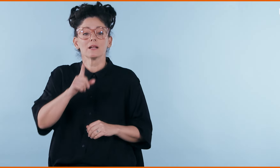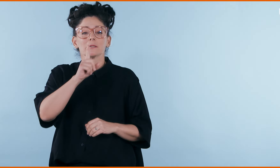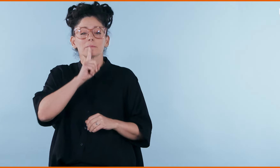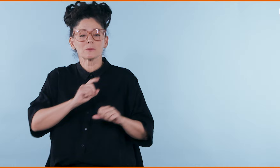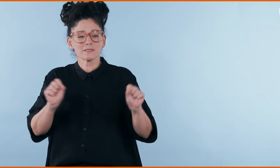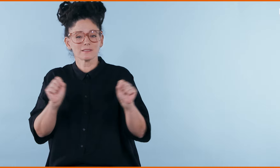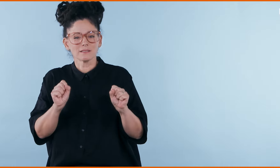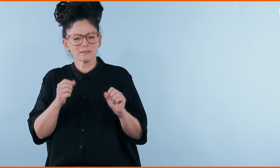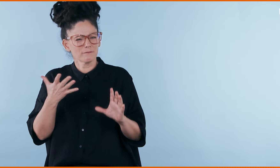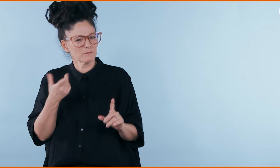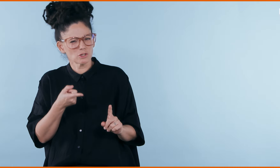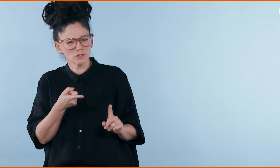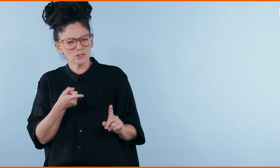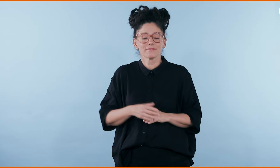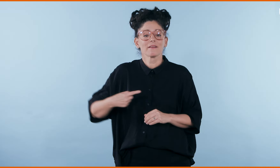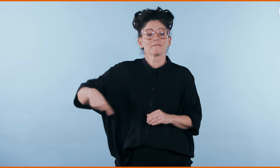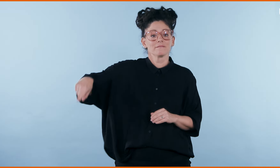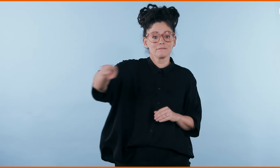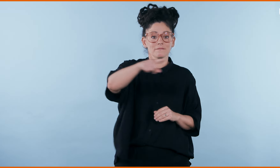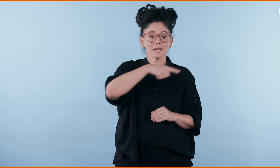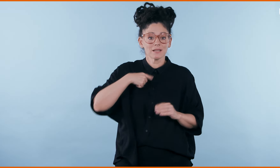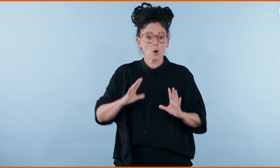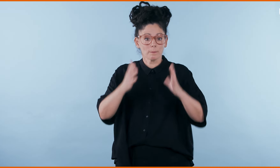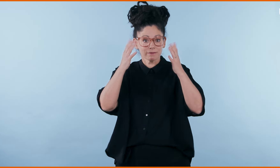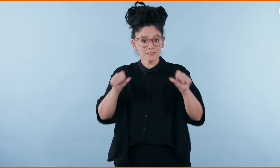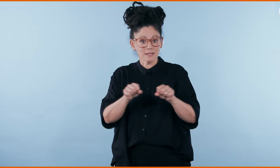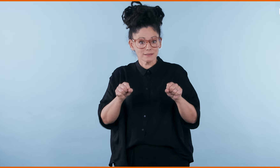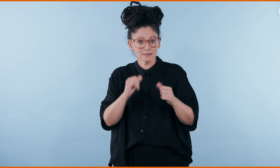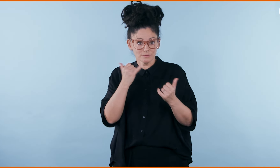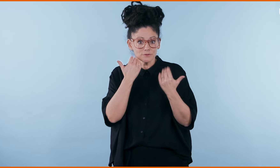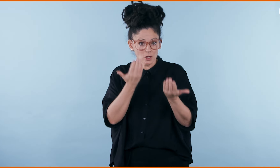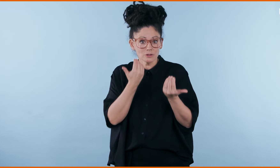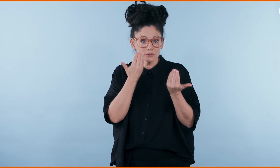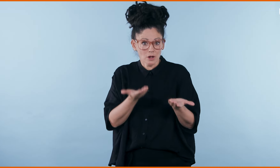Vad är minoritetsstress? Alla vi upplever stress i vardagen.